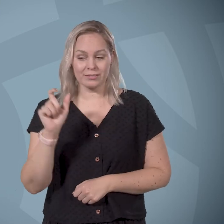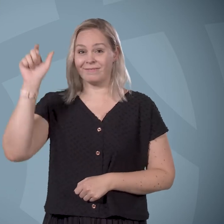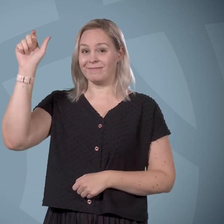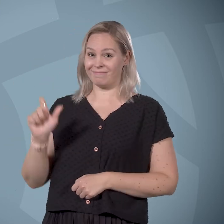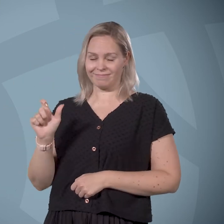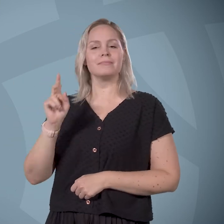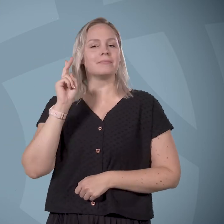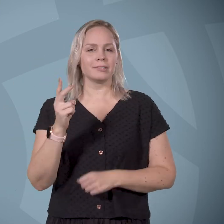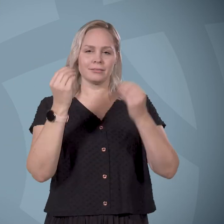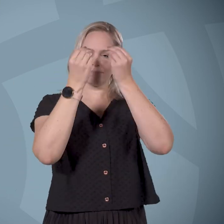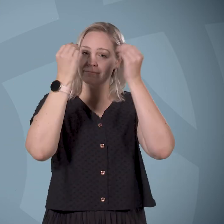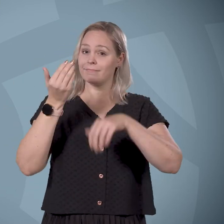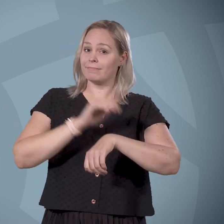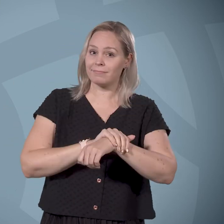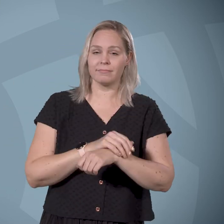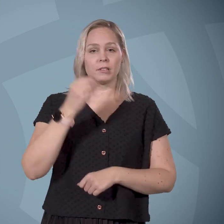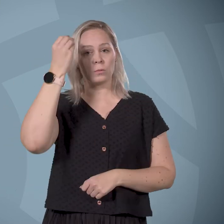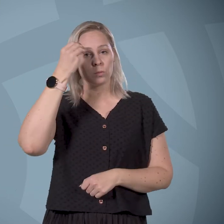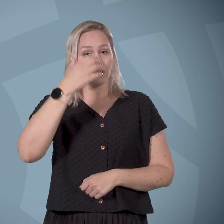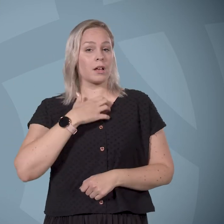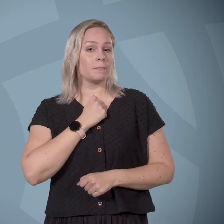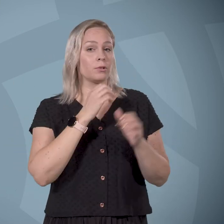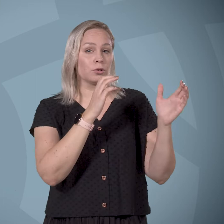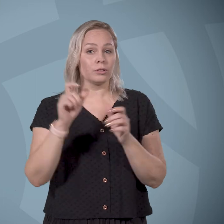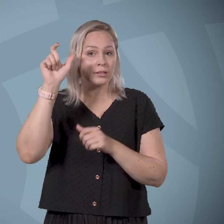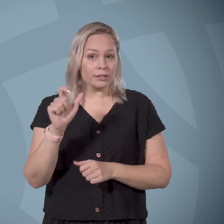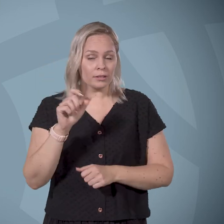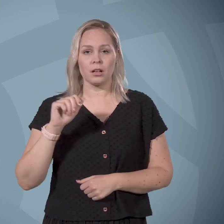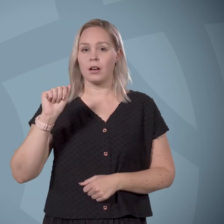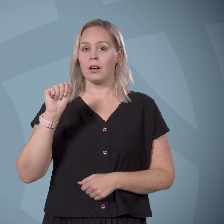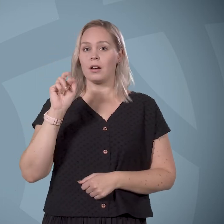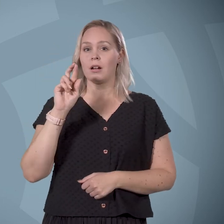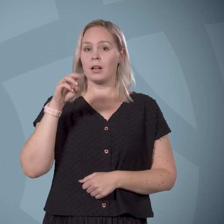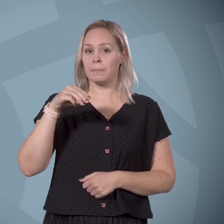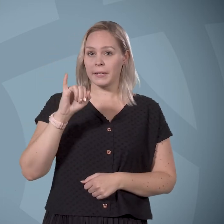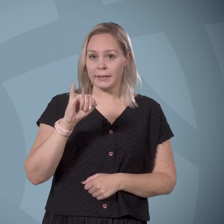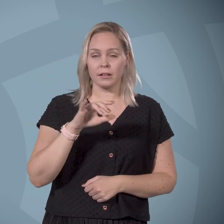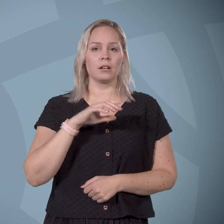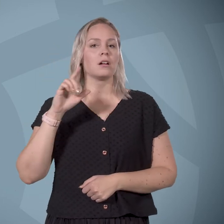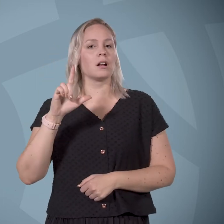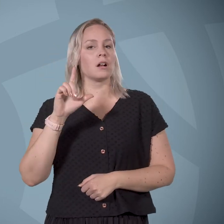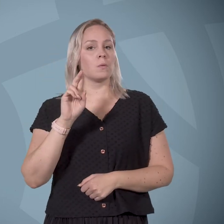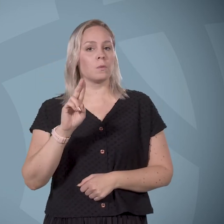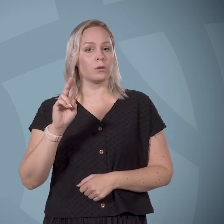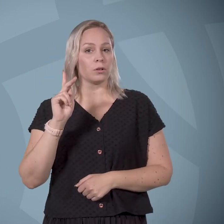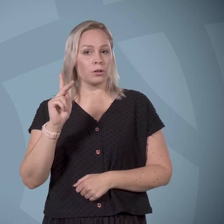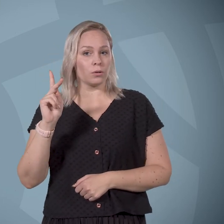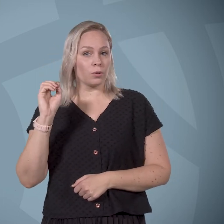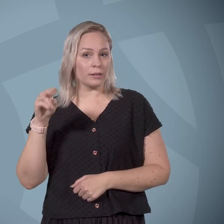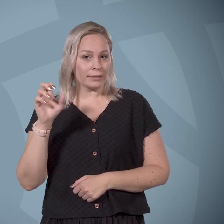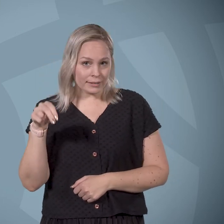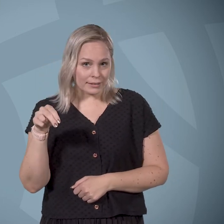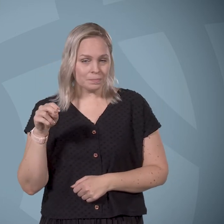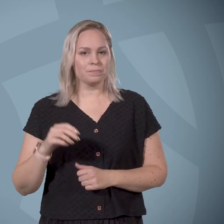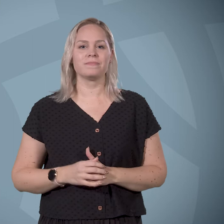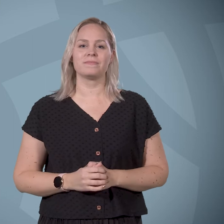sertifioitu uniapneahoitaja Armi Luukkonen.